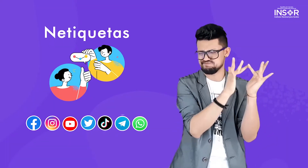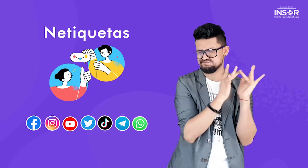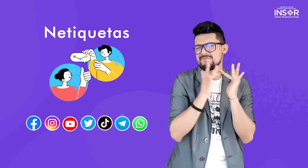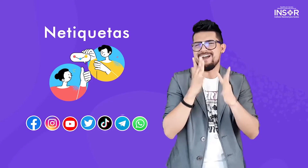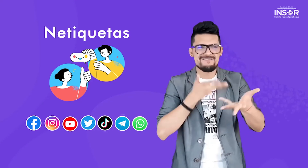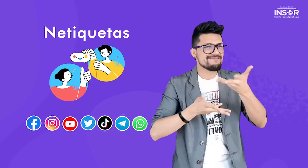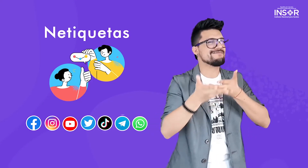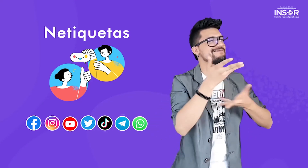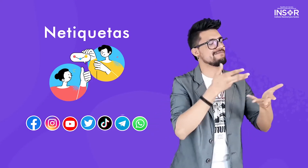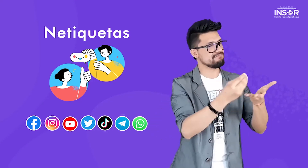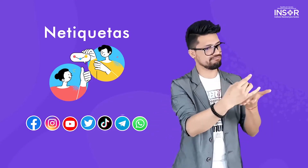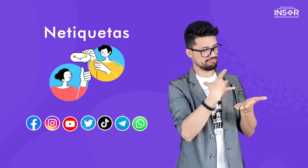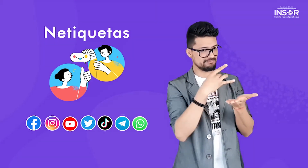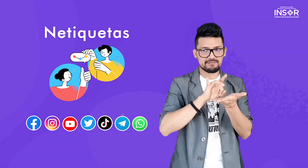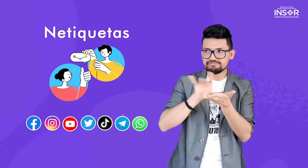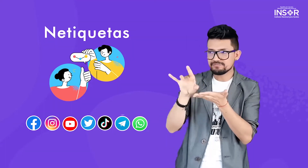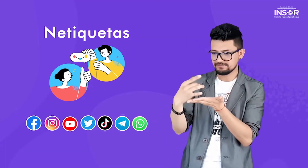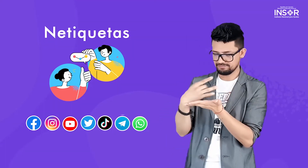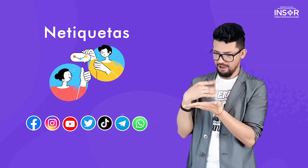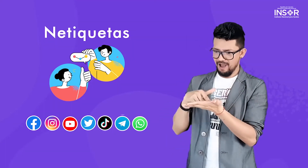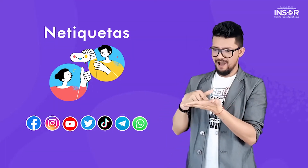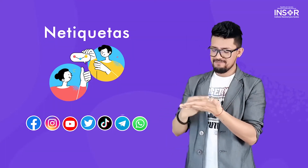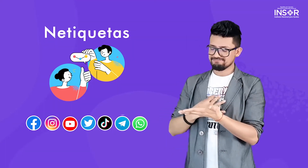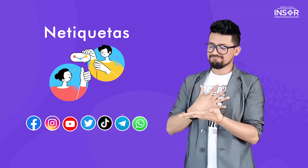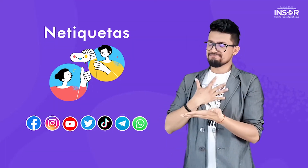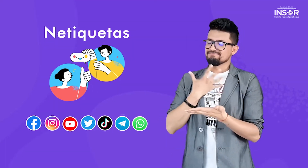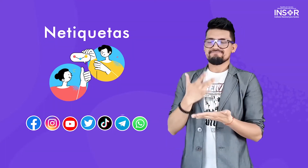así contribuirán a una sana convivencia en los ambientes digitales.